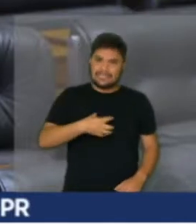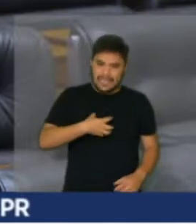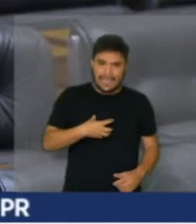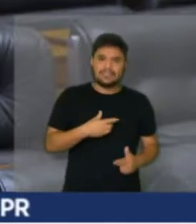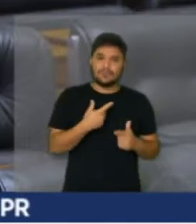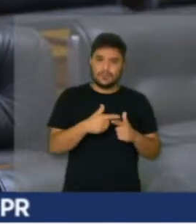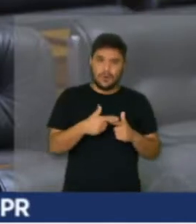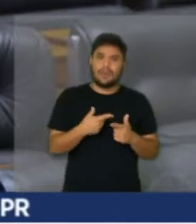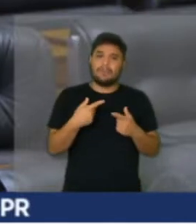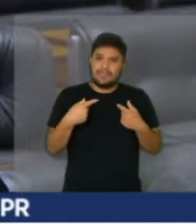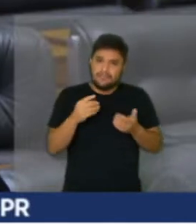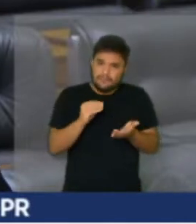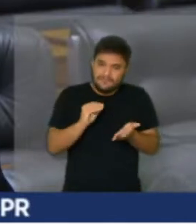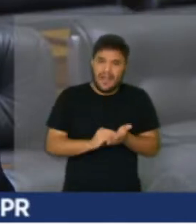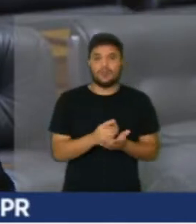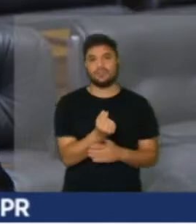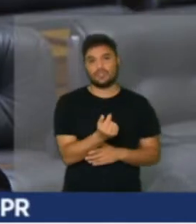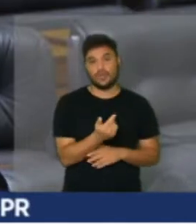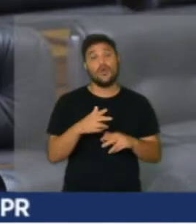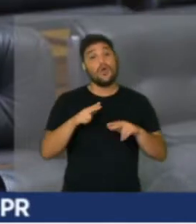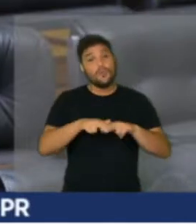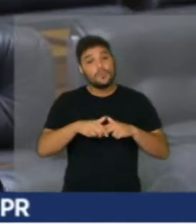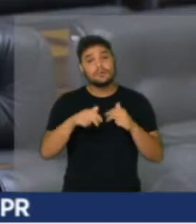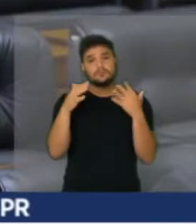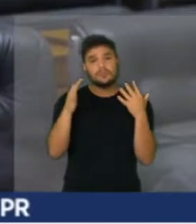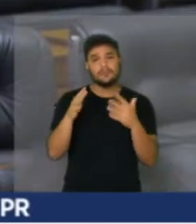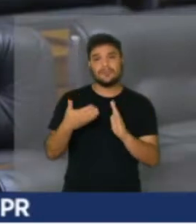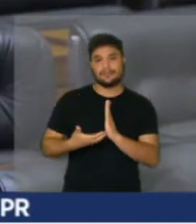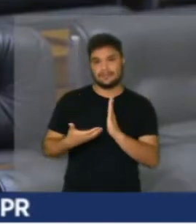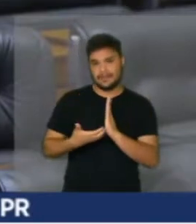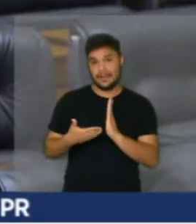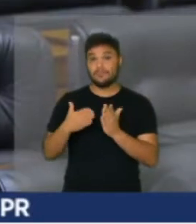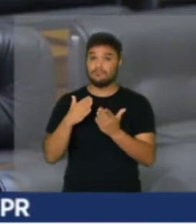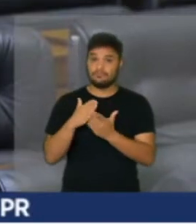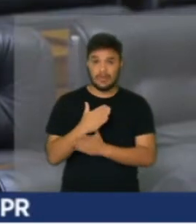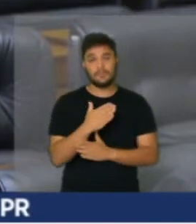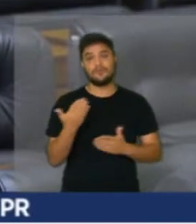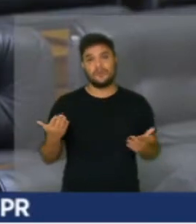APROVADO, PARABENIZO TAMBÉM ESSE MOMENTO NO DIA DOS PREFEITOS. MUITO OBRIGADO, POR